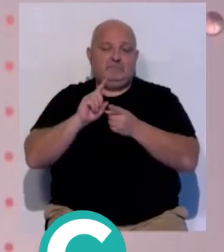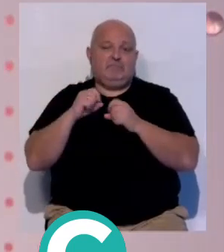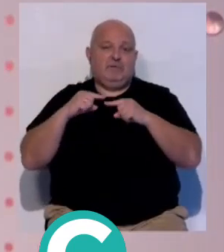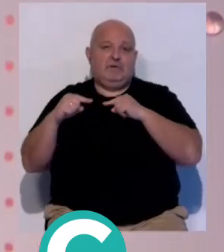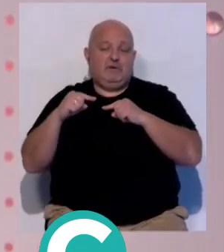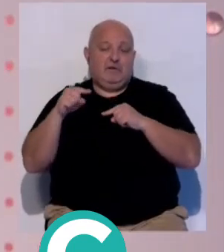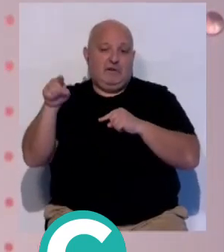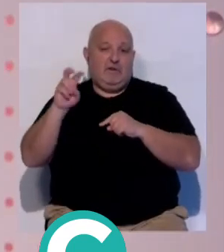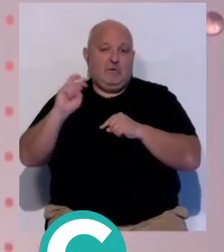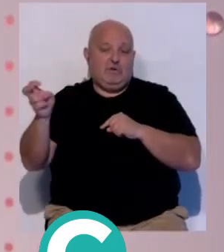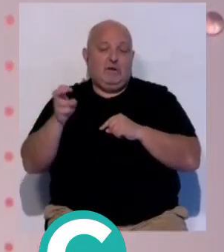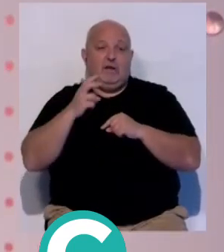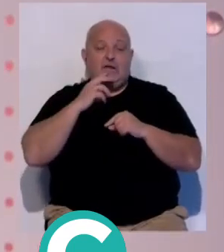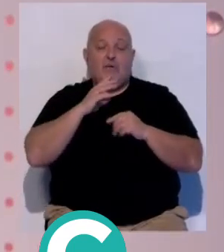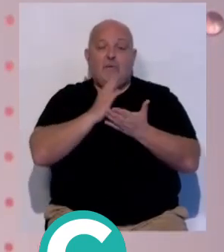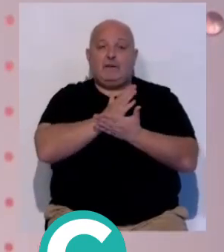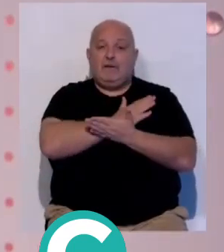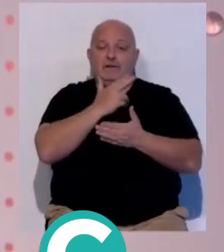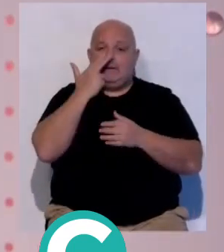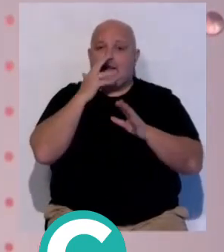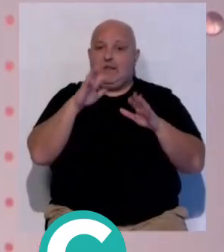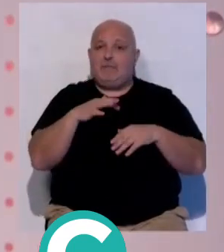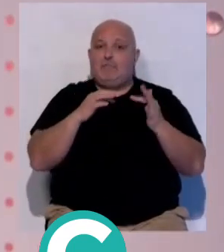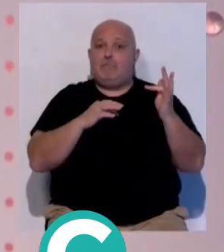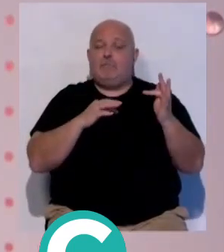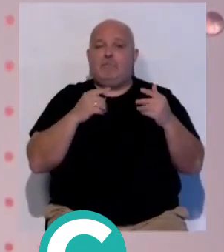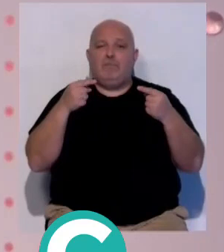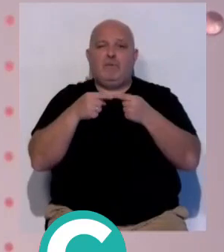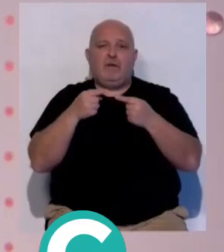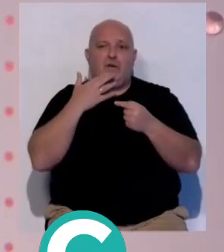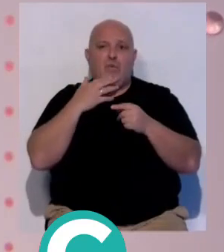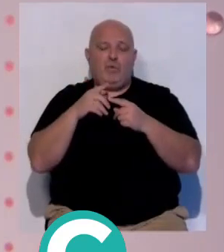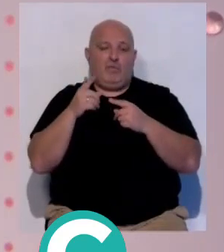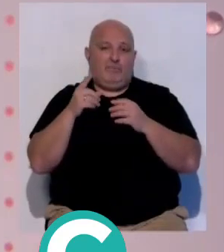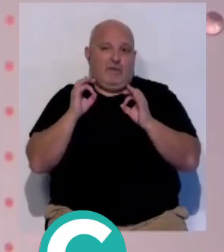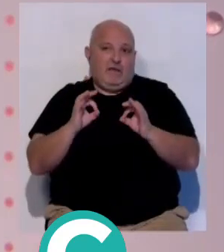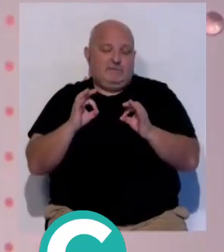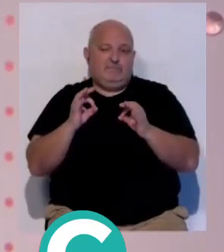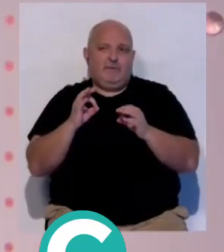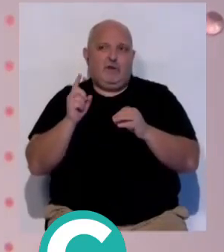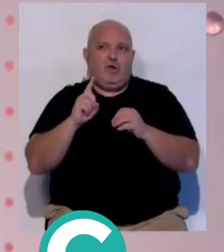del Cádiz es positivo especialmente a la hora de medirse a rivales directos que no se deje de ir